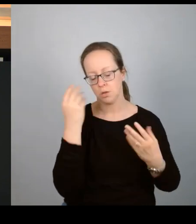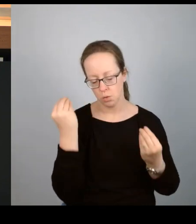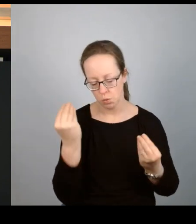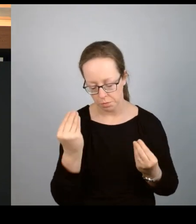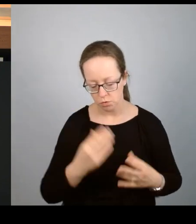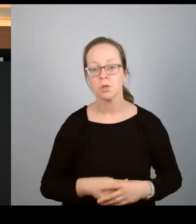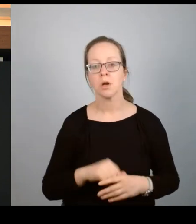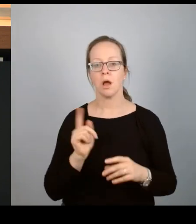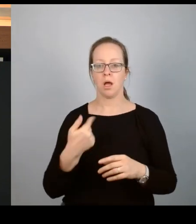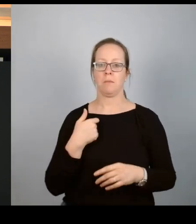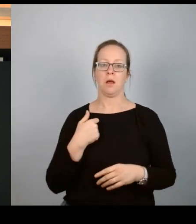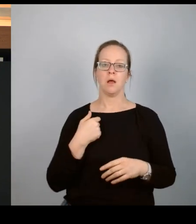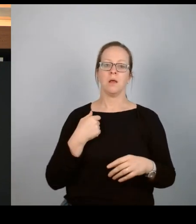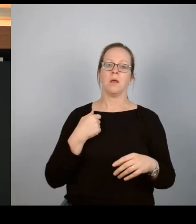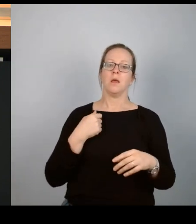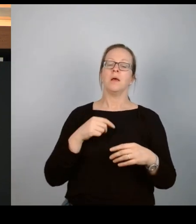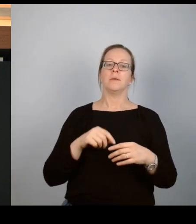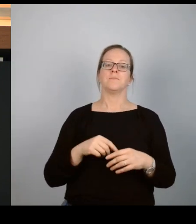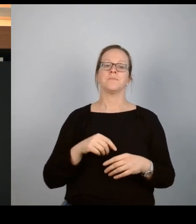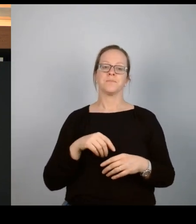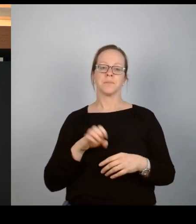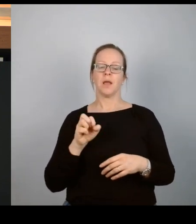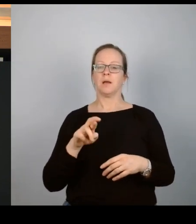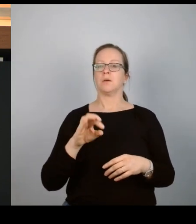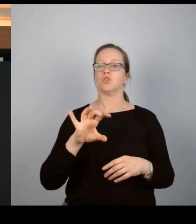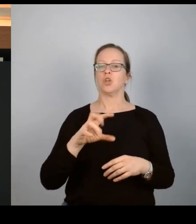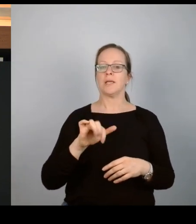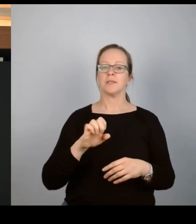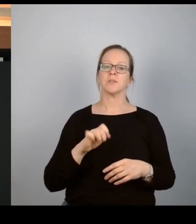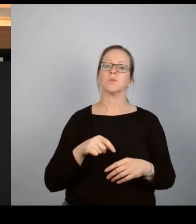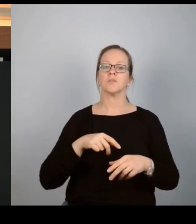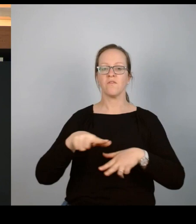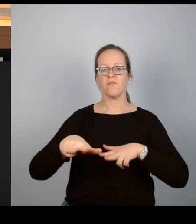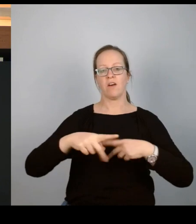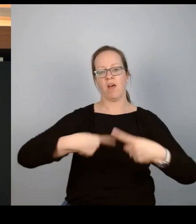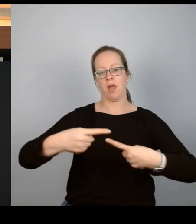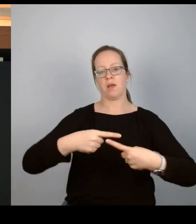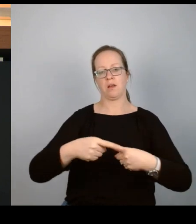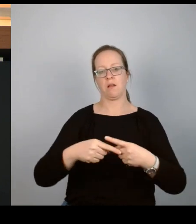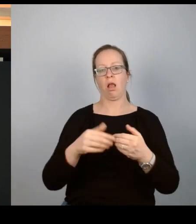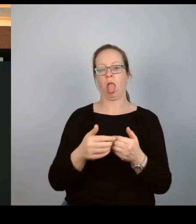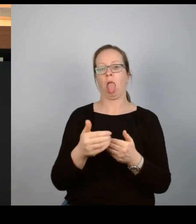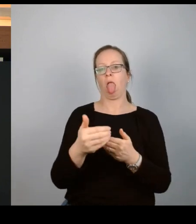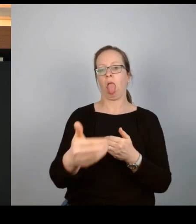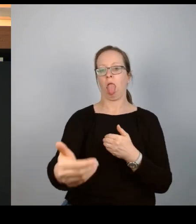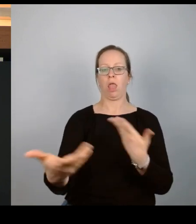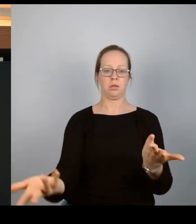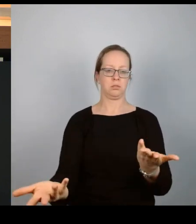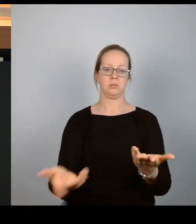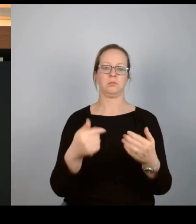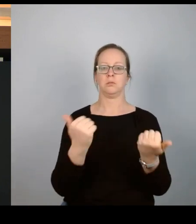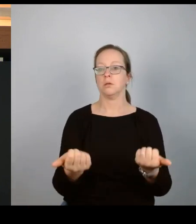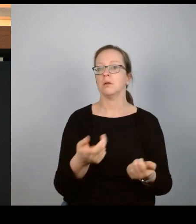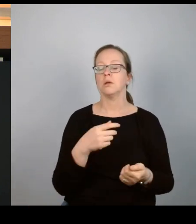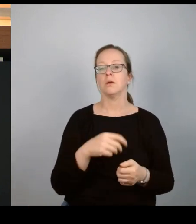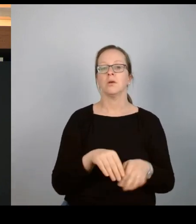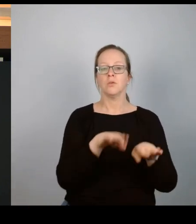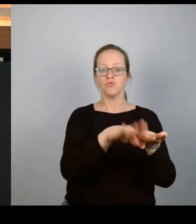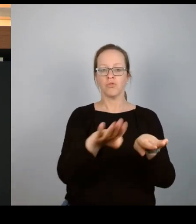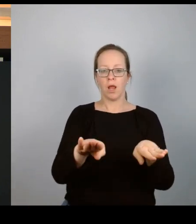ihr Auto gleich abschaffen oder zur Strafe auf der Suche nach einem Parkplatz immer wieder durch das Wohngebiet kreisen? Und auch beim ÖPNV bewegt sich in den nächsten